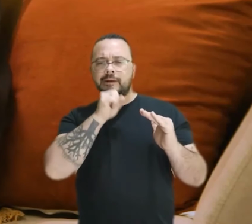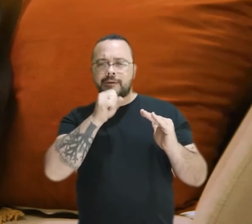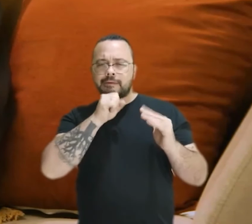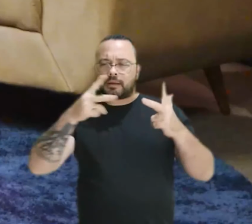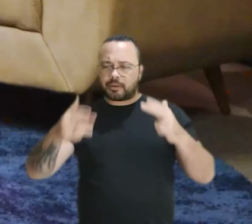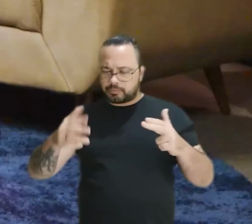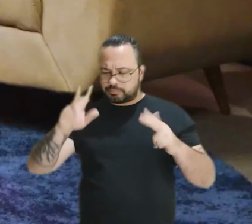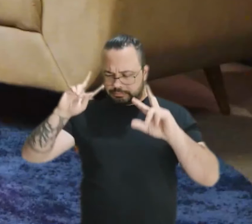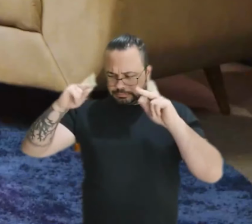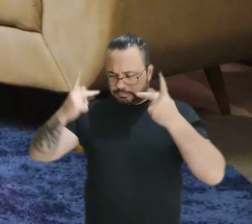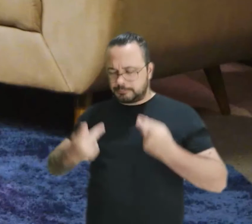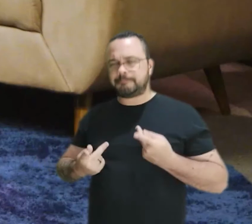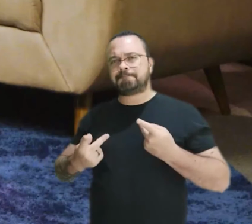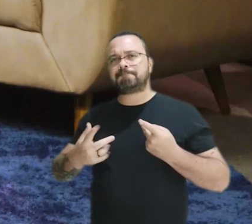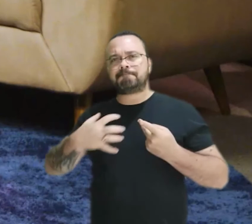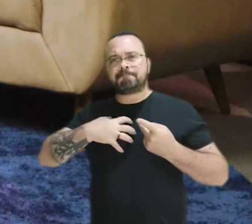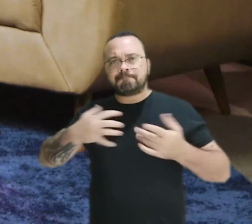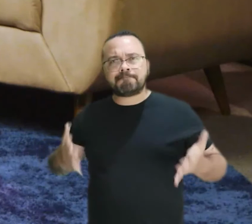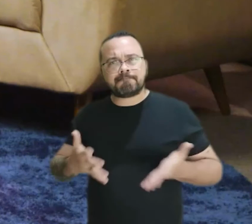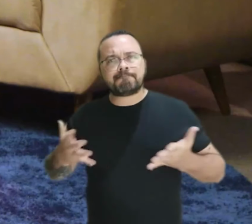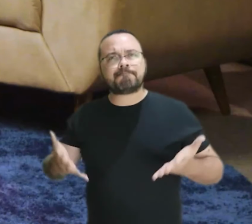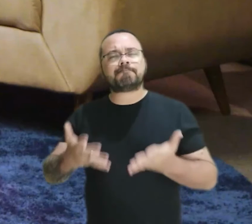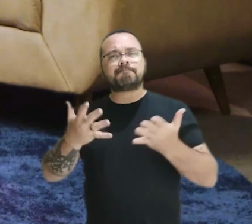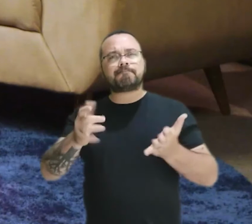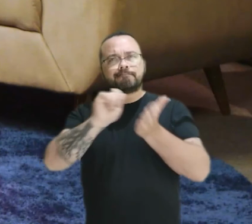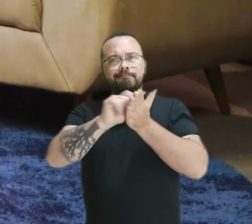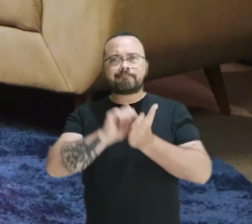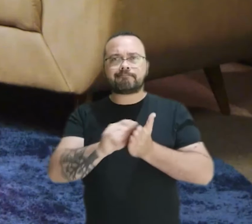e então isso que me motivou, assim, a escrever esse livro.